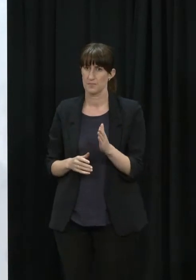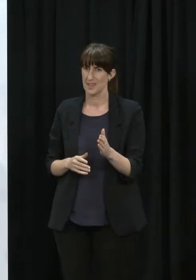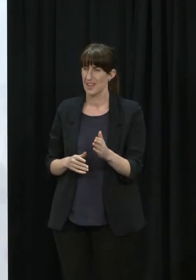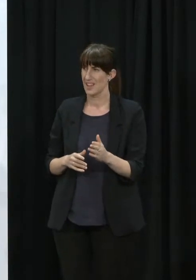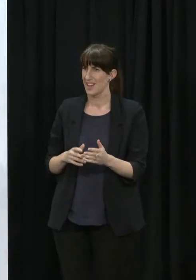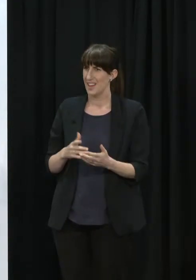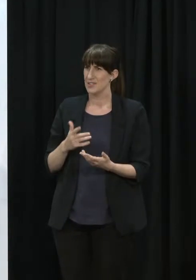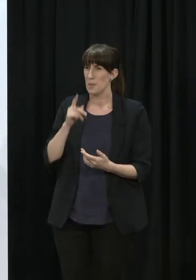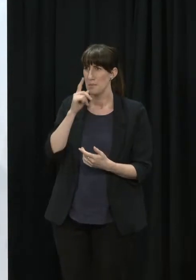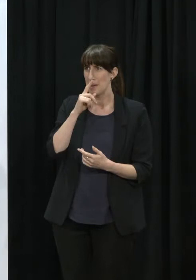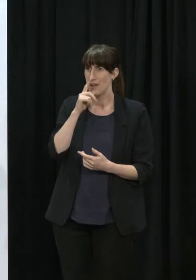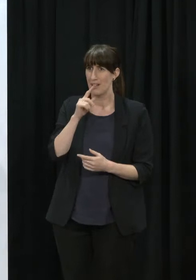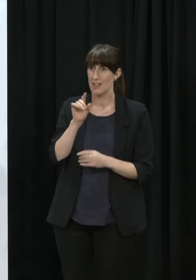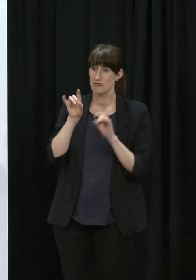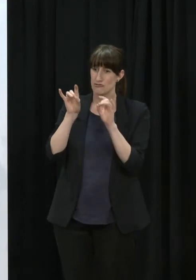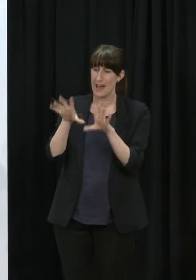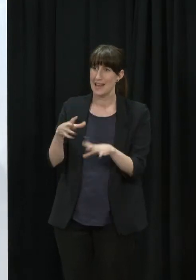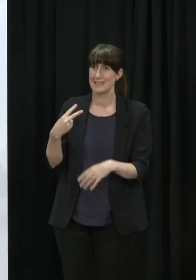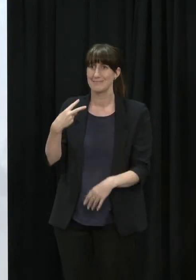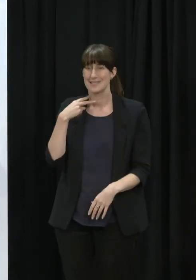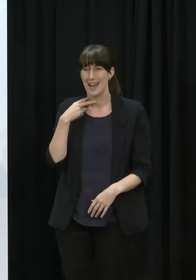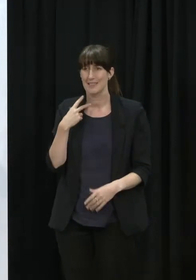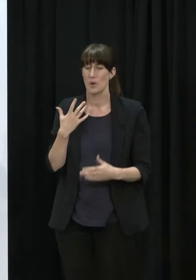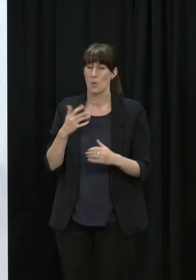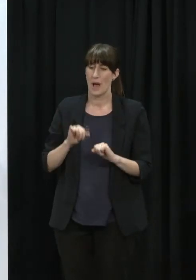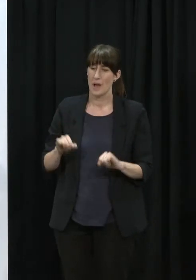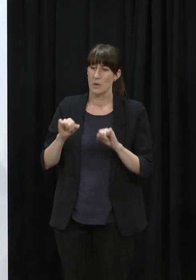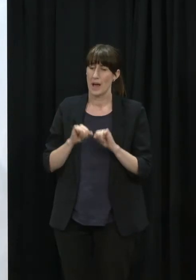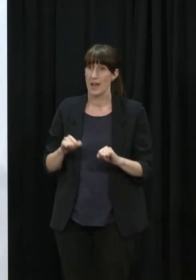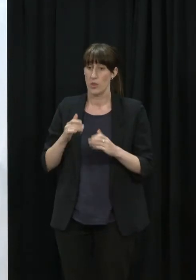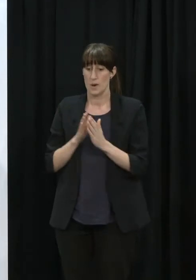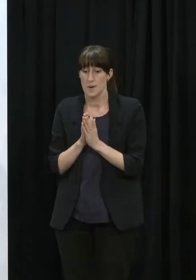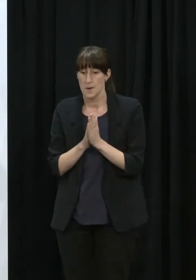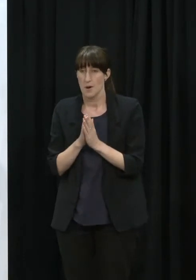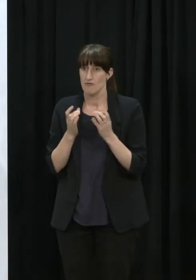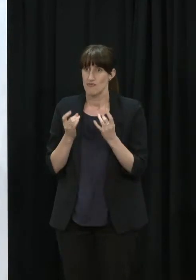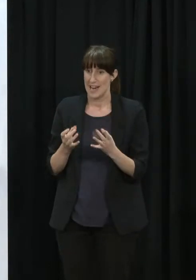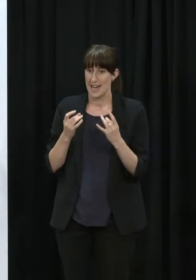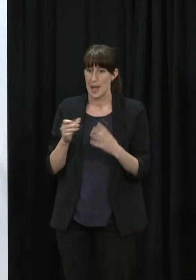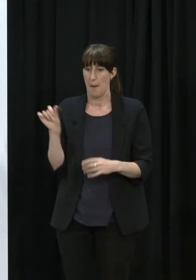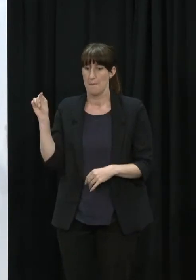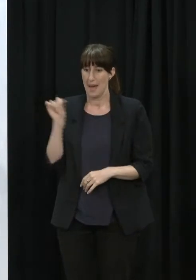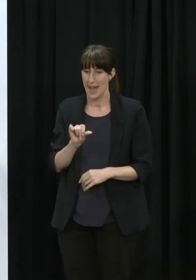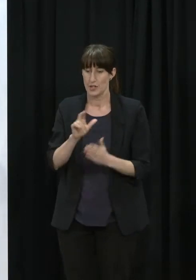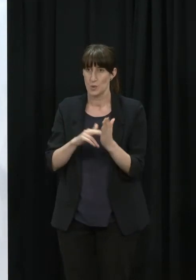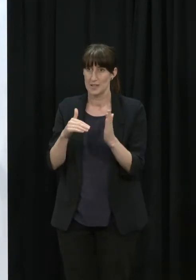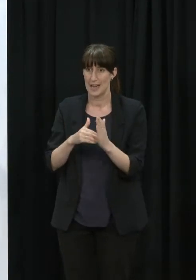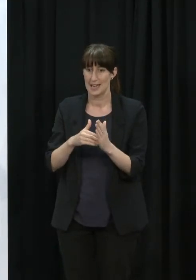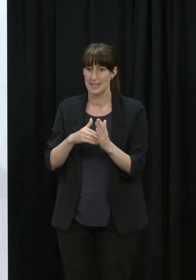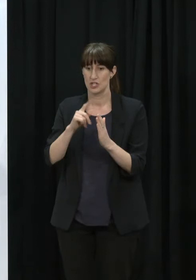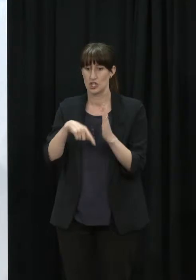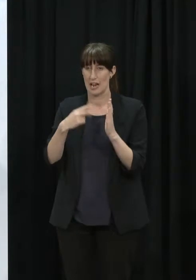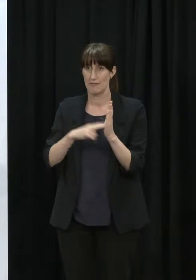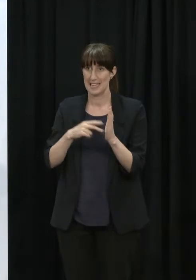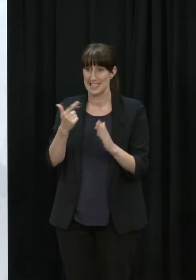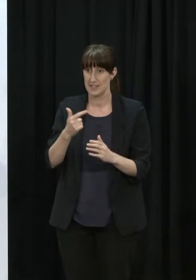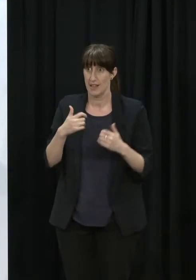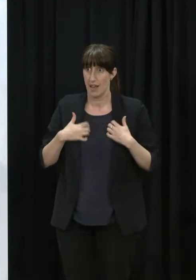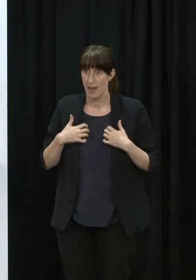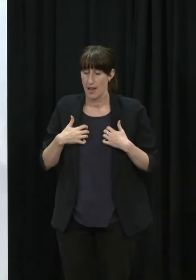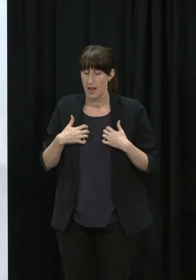awhina mate kino mai i te